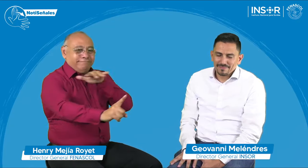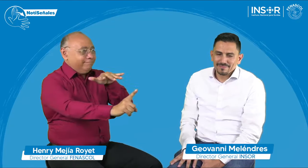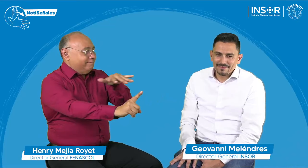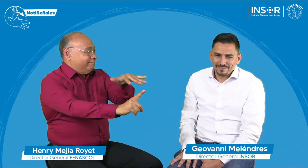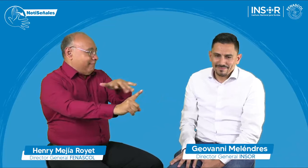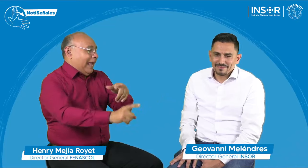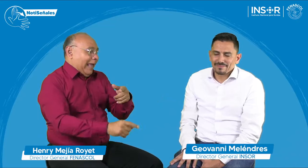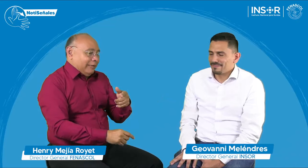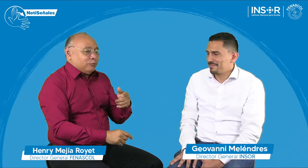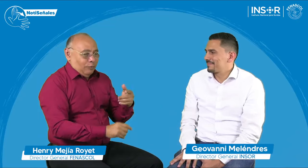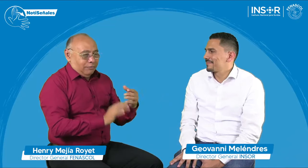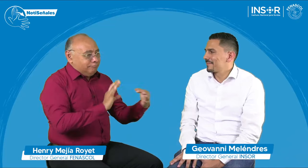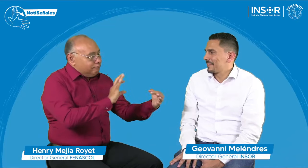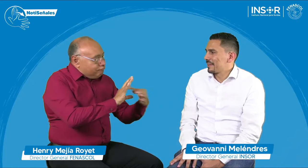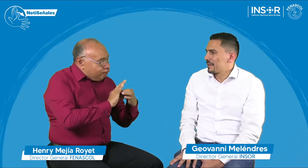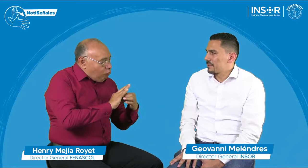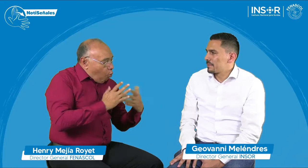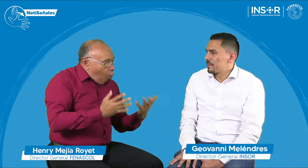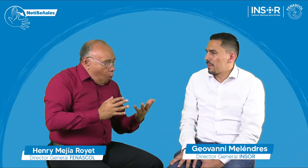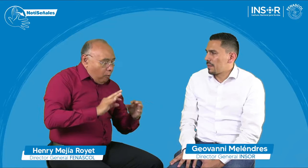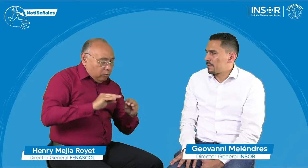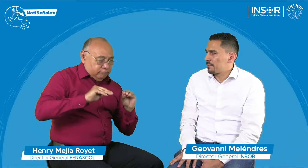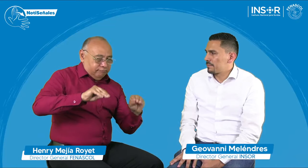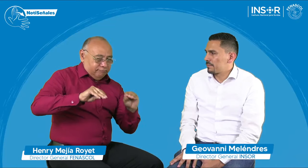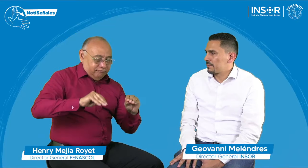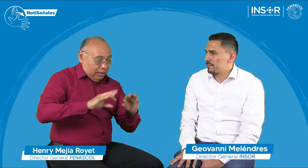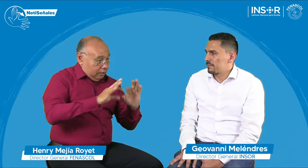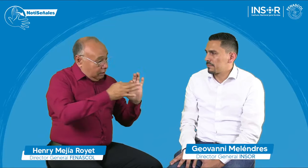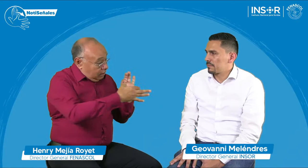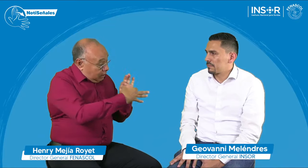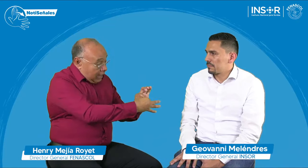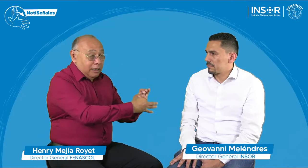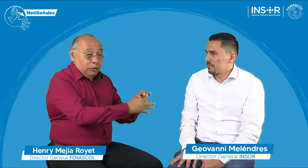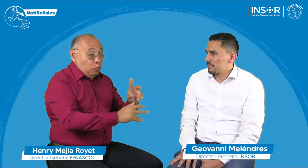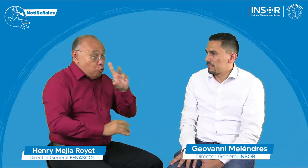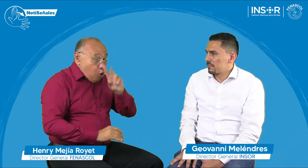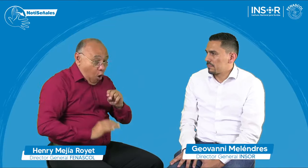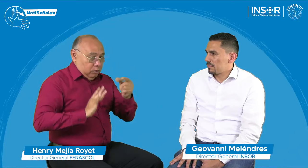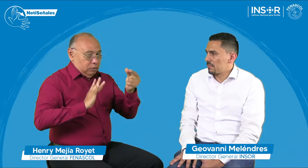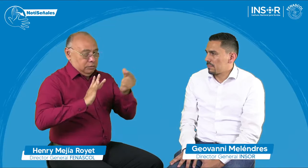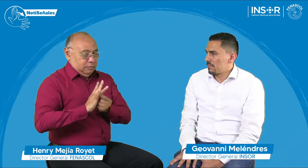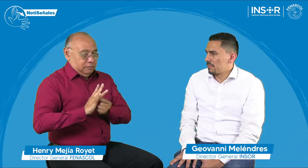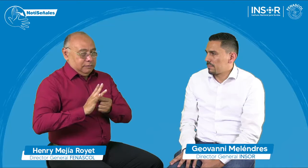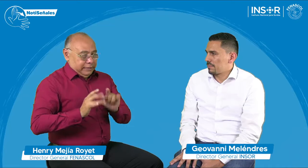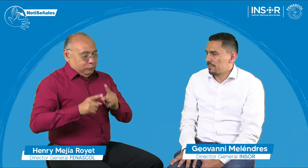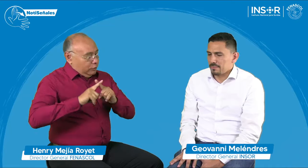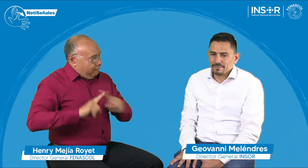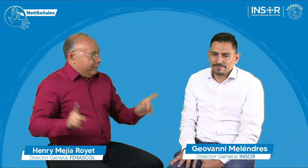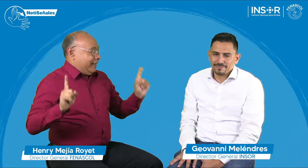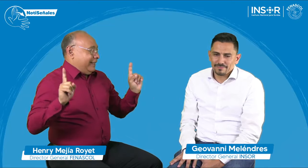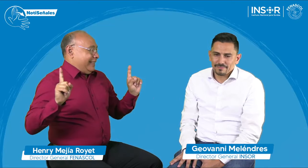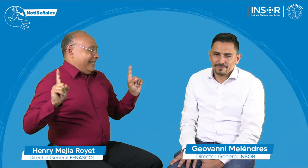comentaba, una de esas líneas de trabajo que se quiere hacer es de la ciudadanía sorda y que la ciudadanía sorda pueda hacer